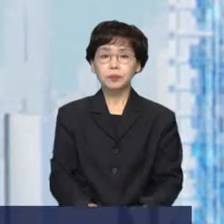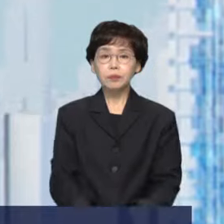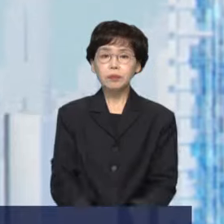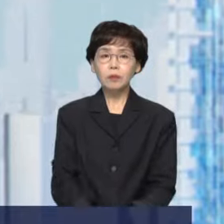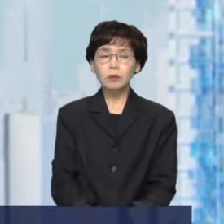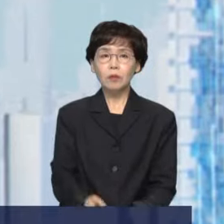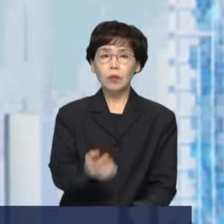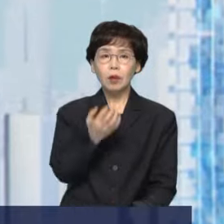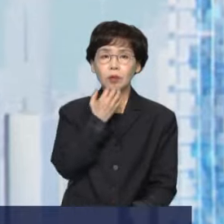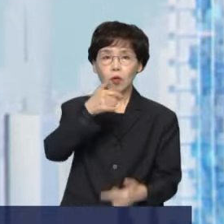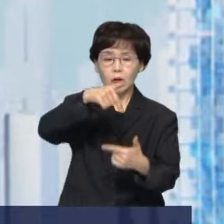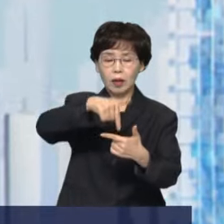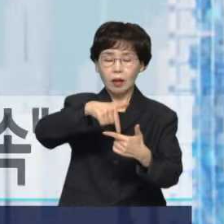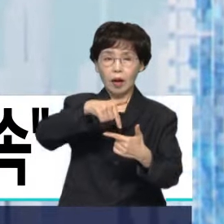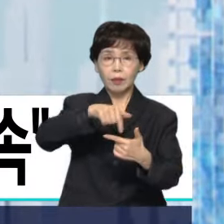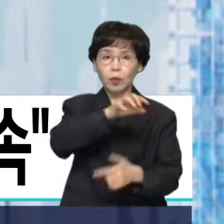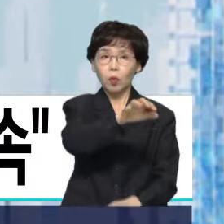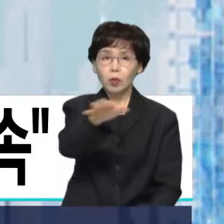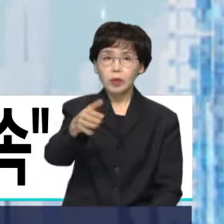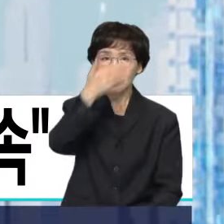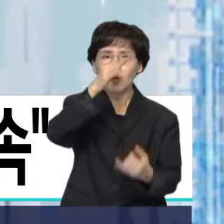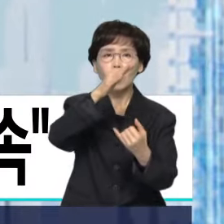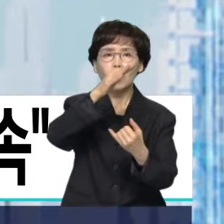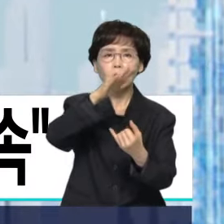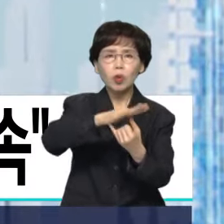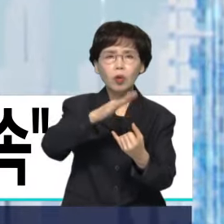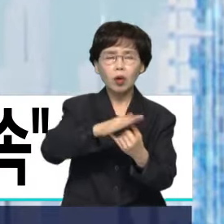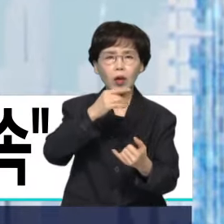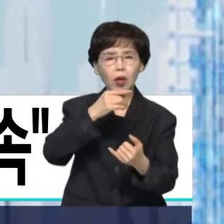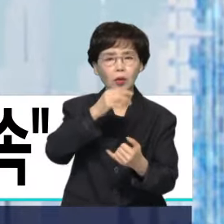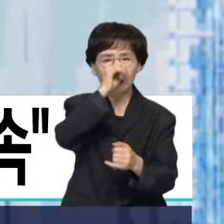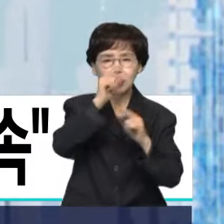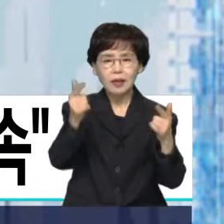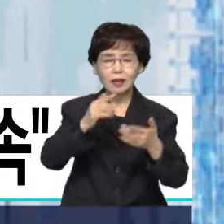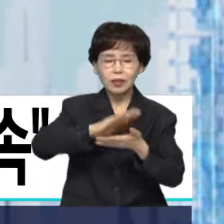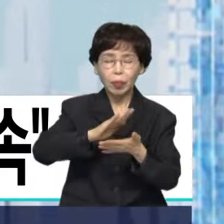다음 소식입니다. 서울 강남 일대의 청소년 유해 전단을 상습적으로 살포한 일당이 경찰에 붙잡혔습니다.